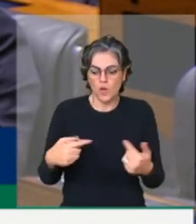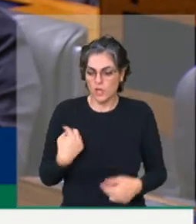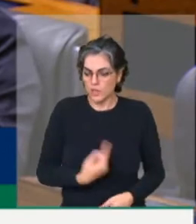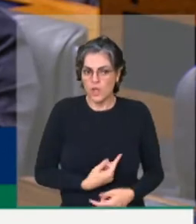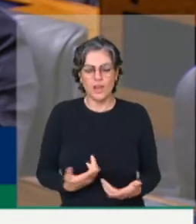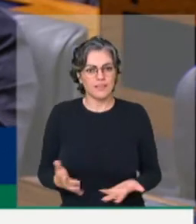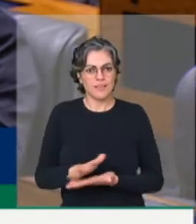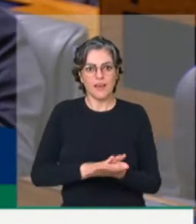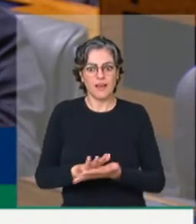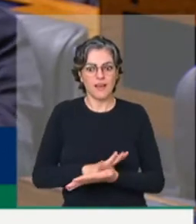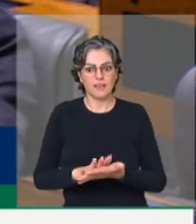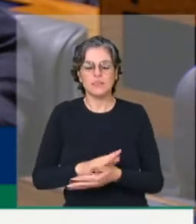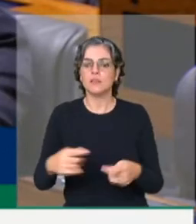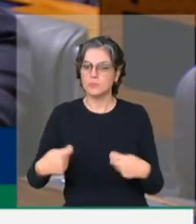SEJA REVERTIDO EM VACINA E